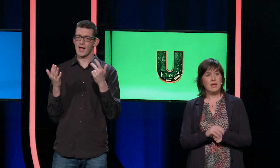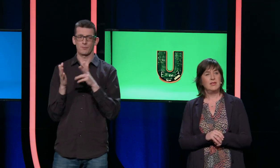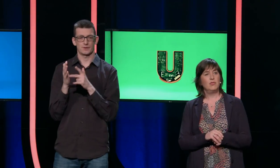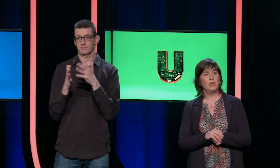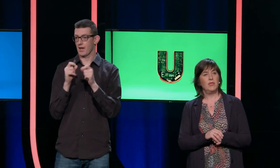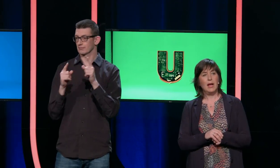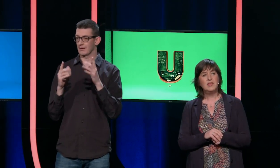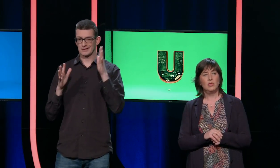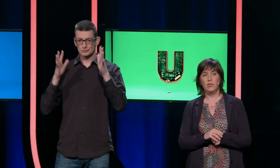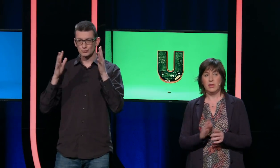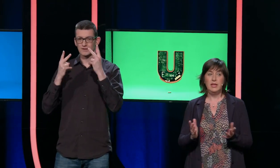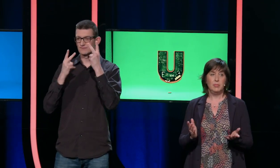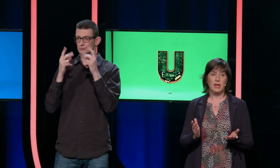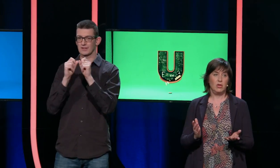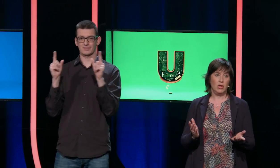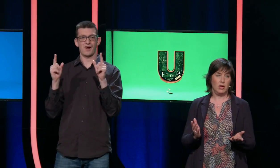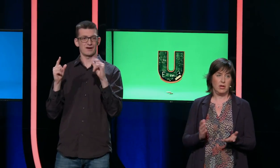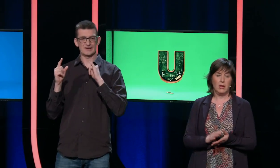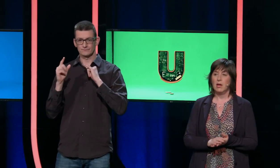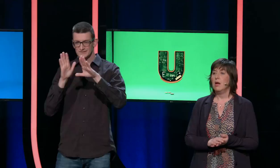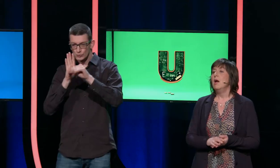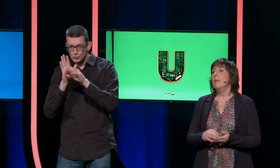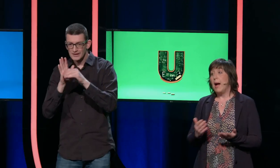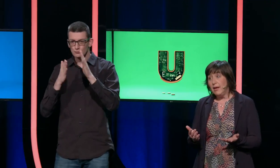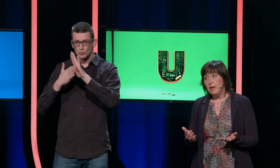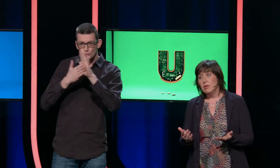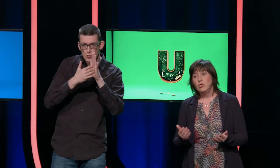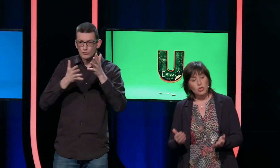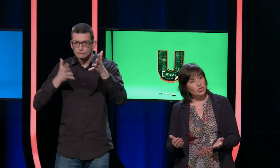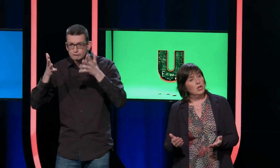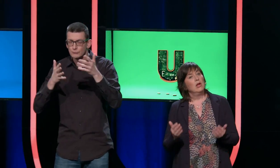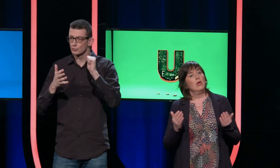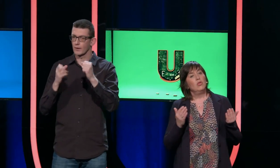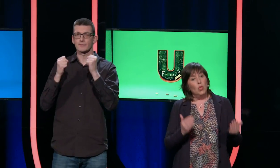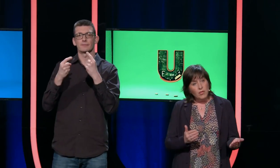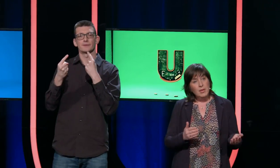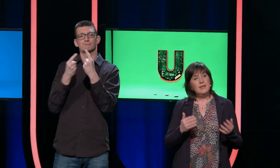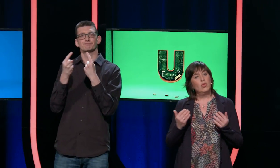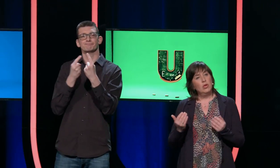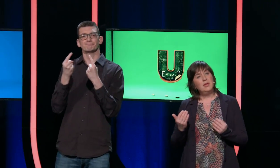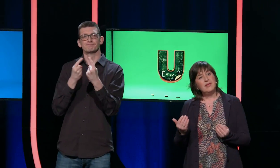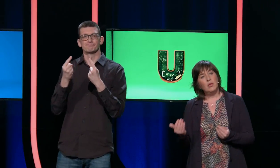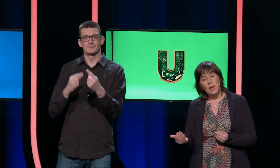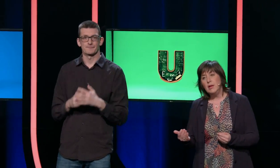dan is het voor de Vlaamse dove niet meer duidelijk. Maar dove mensen kunnen dus meestal wel